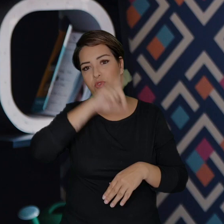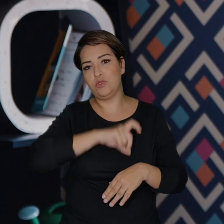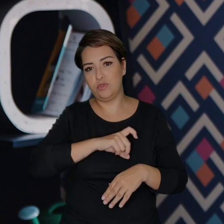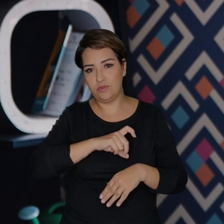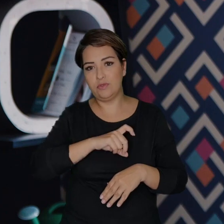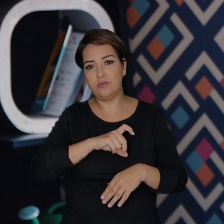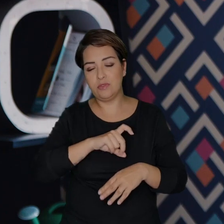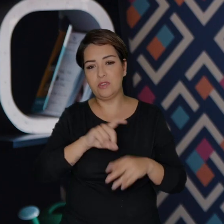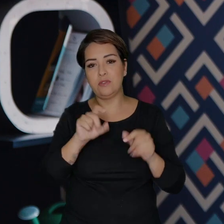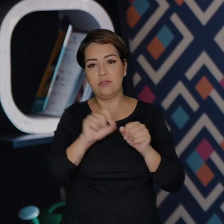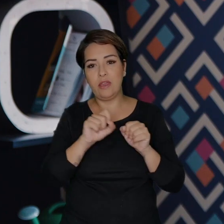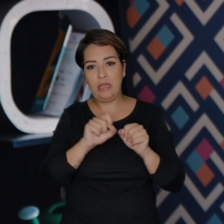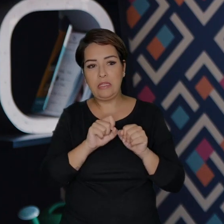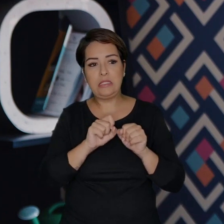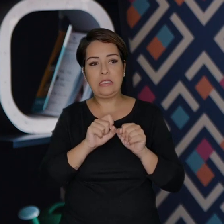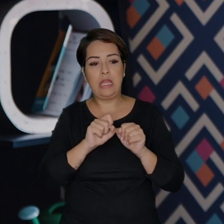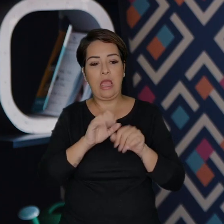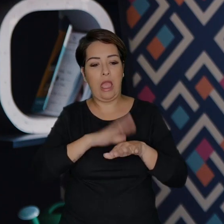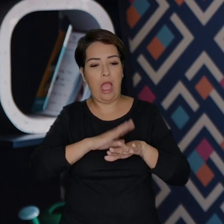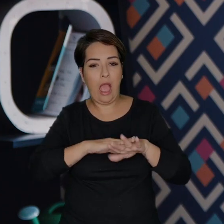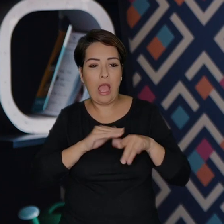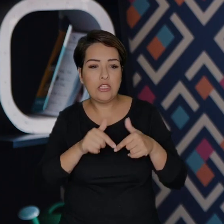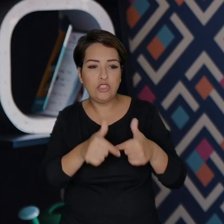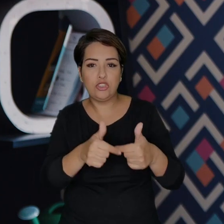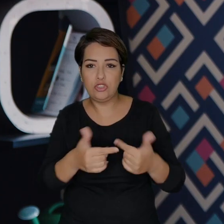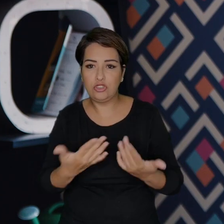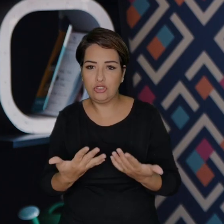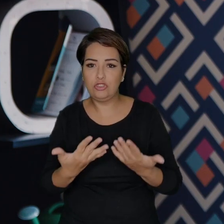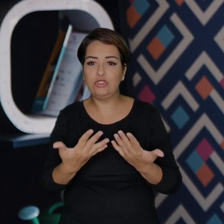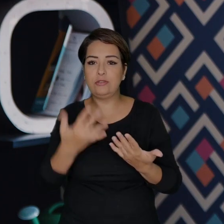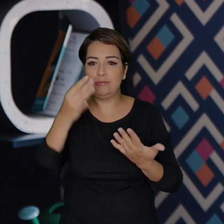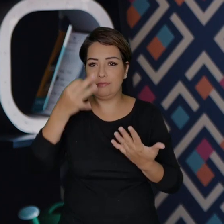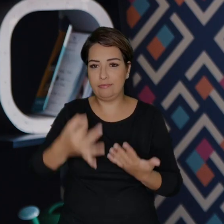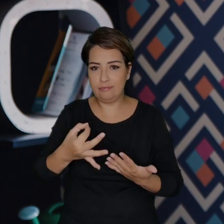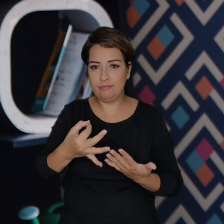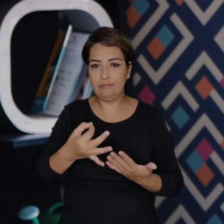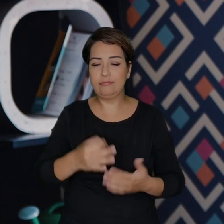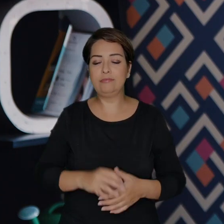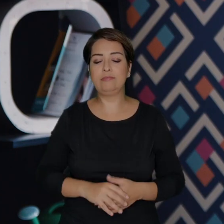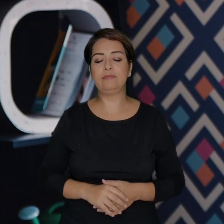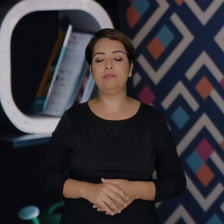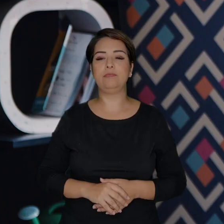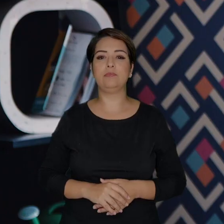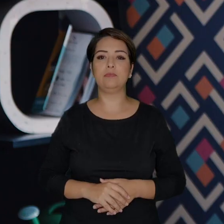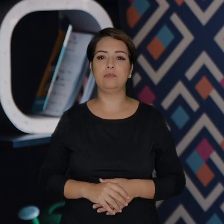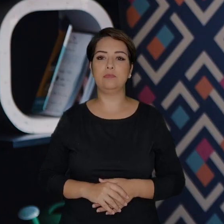Aí dificulta você agir da forma correta.